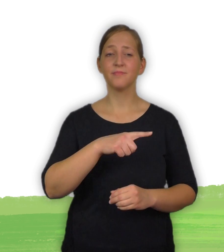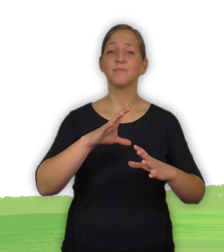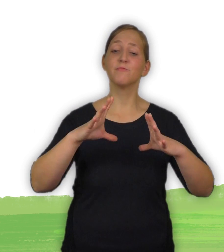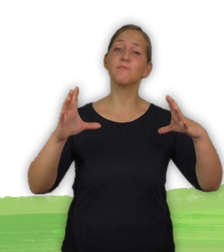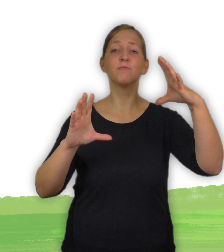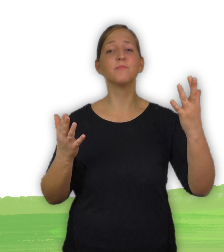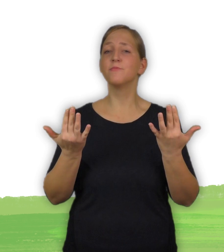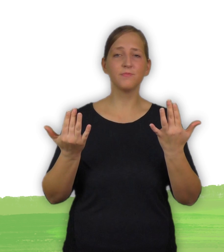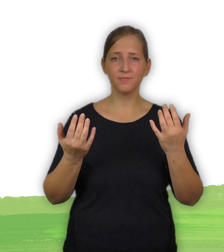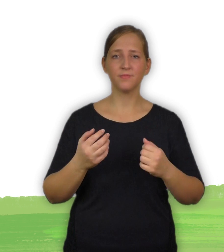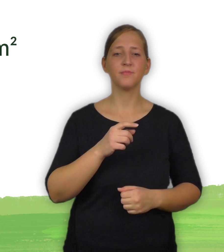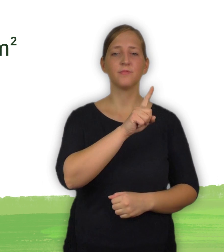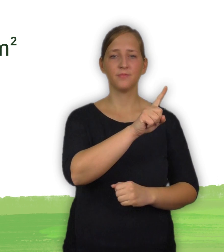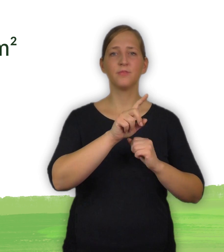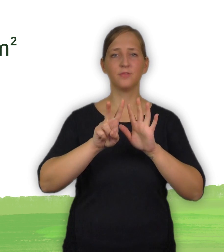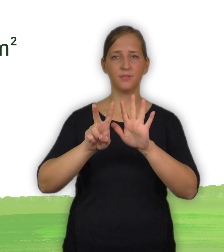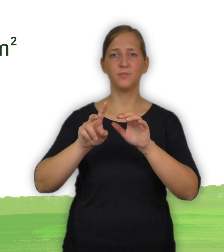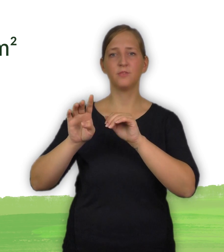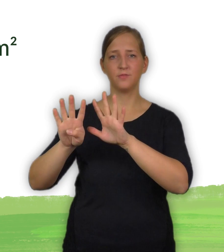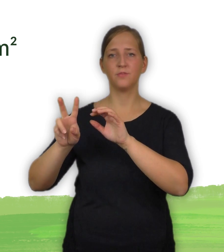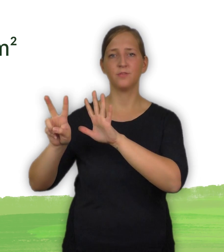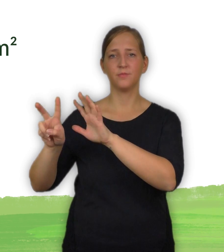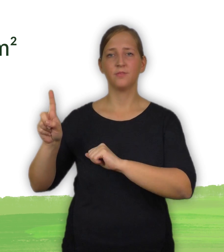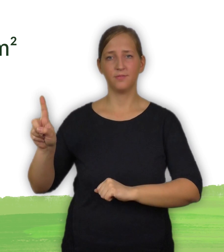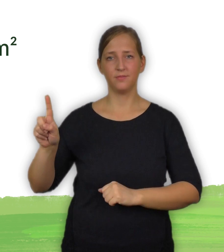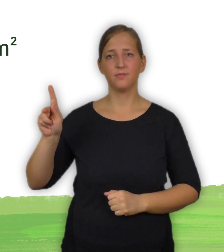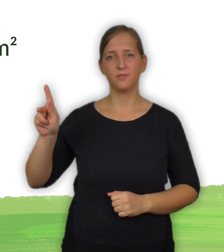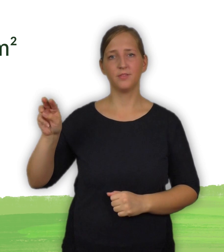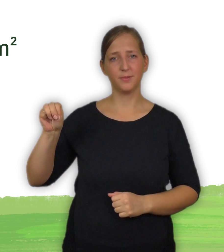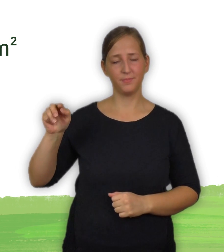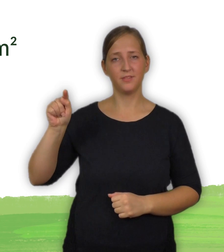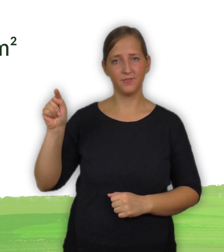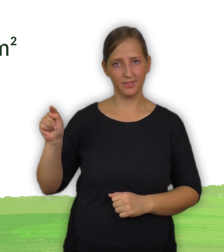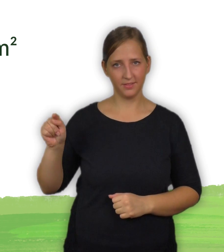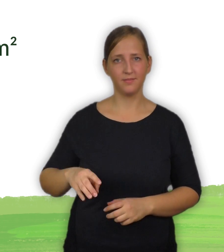Powierzchnia regionu to 17 971 km².